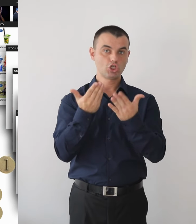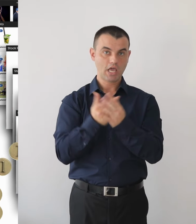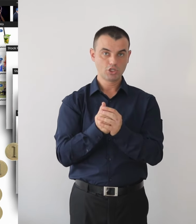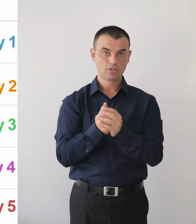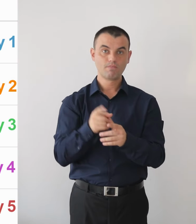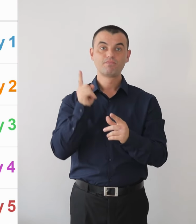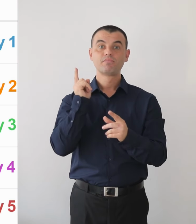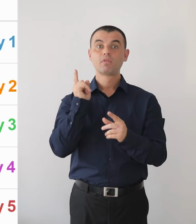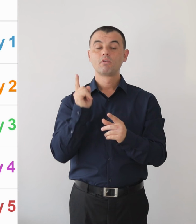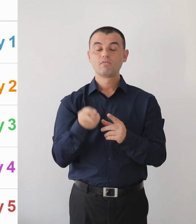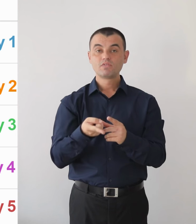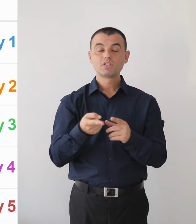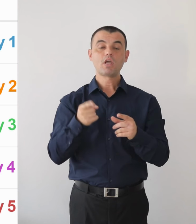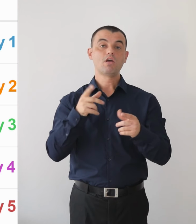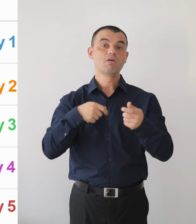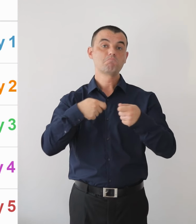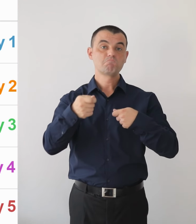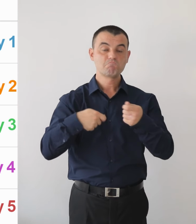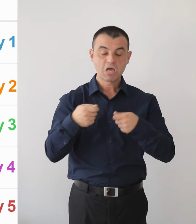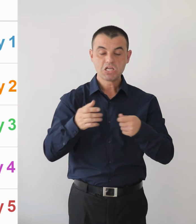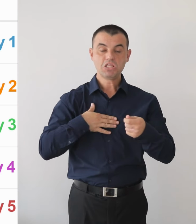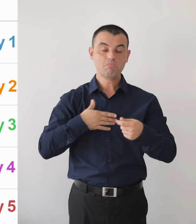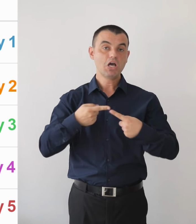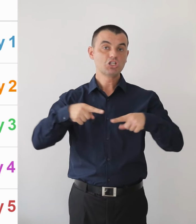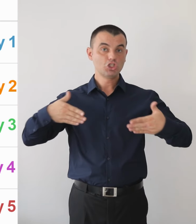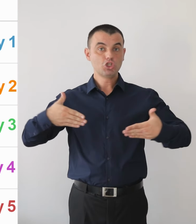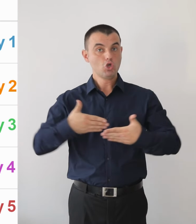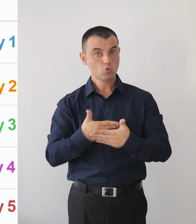Всяка агенция има купувачи от различни региони и пазари.